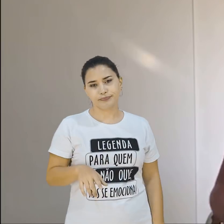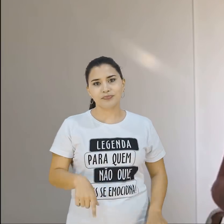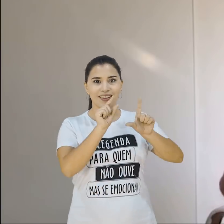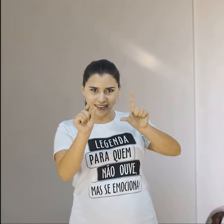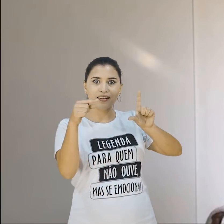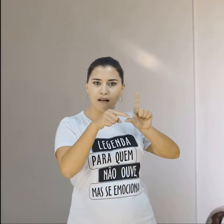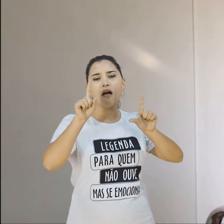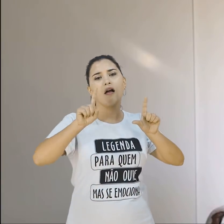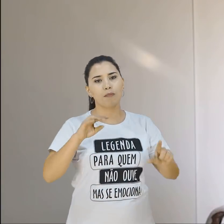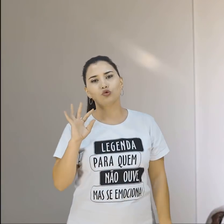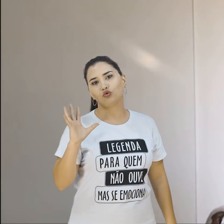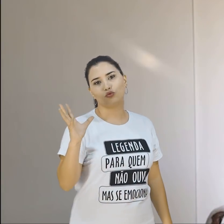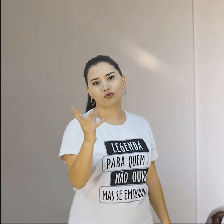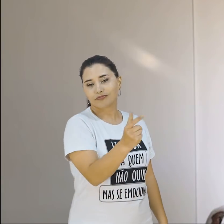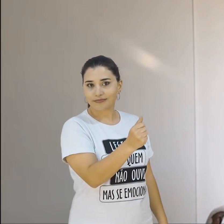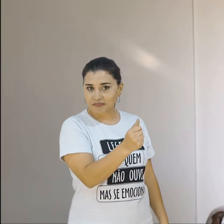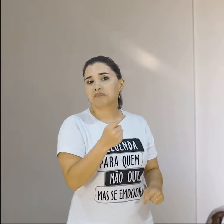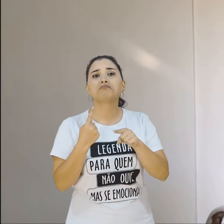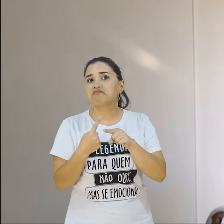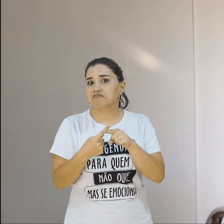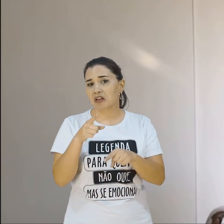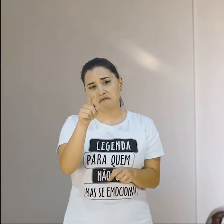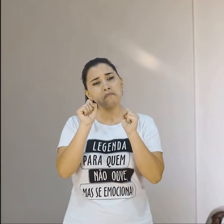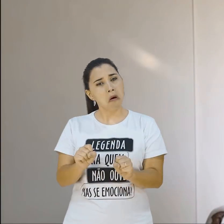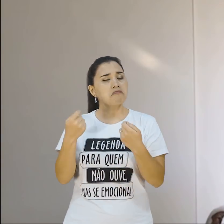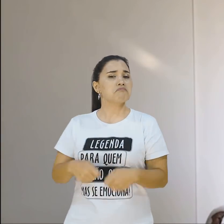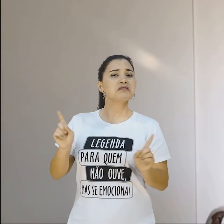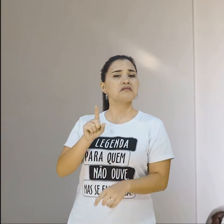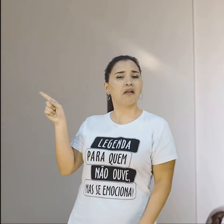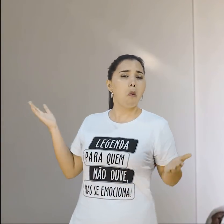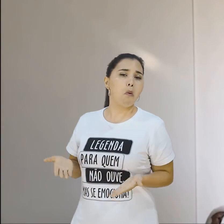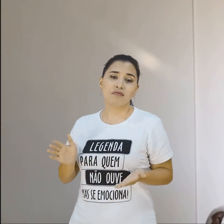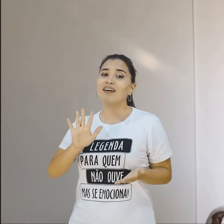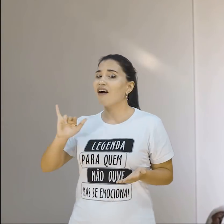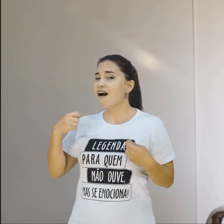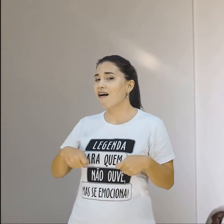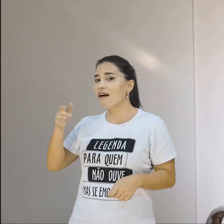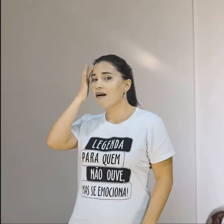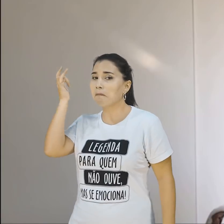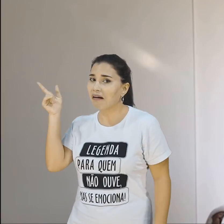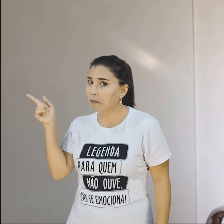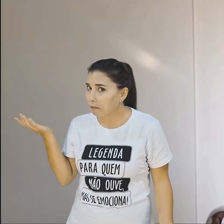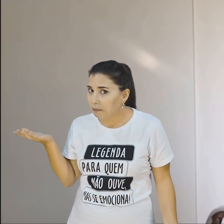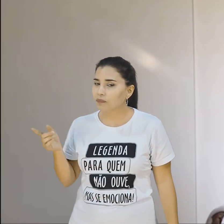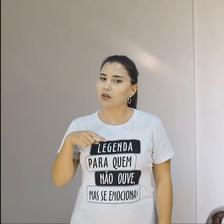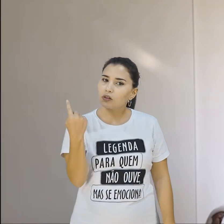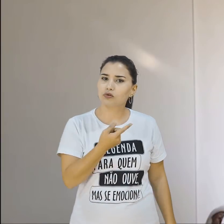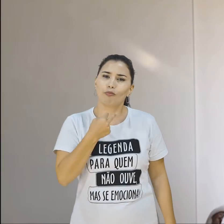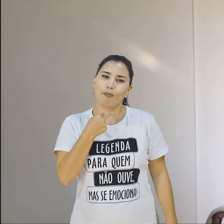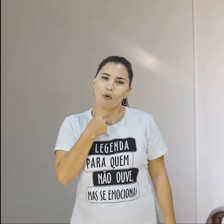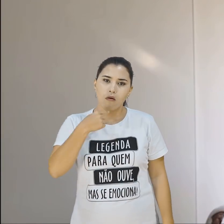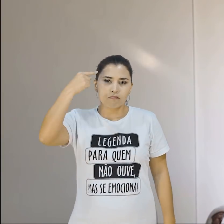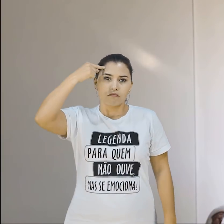ou para os surdos que ouvem. A legenda é para todo mundo. Porque você pode não precisar dela hoje, mas precisar dela amanhã.